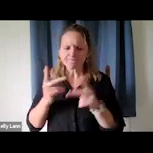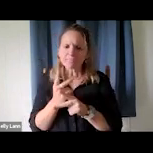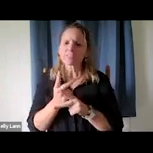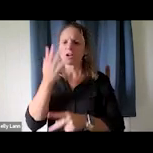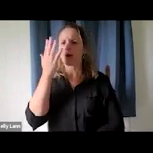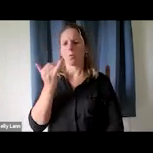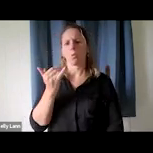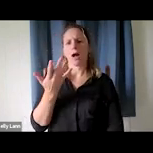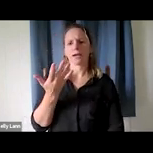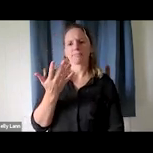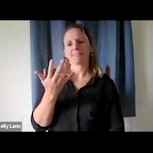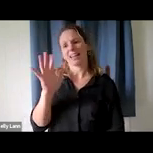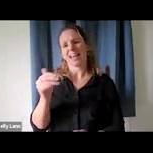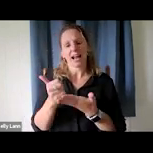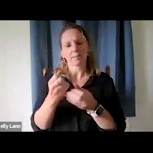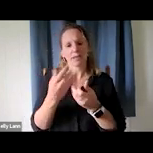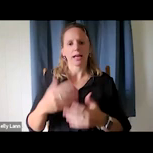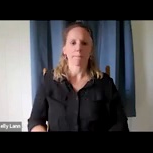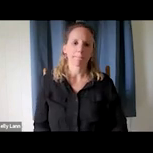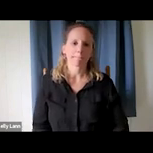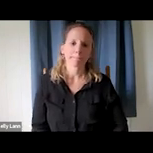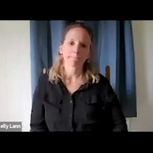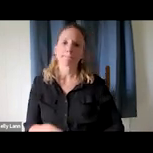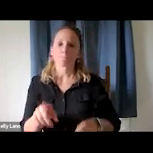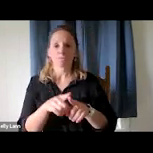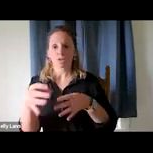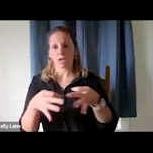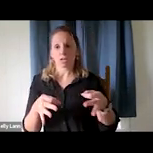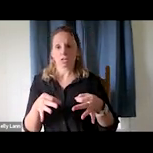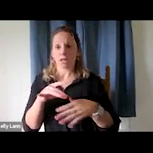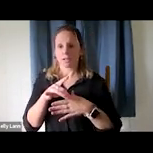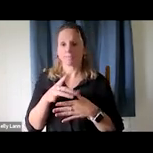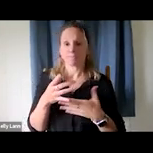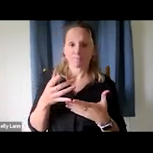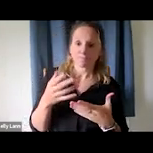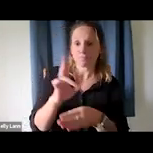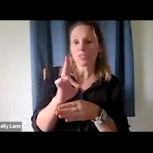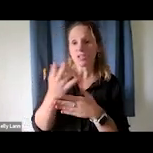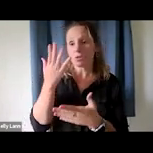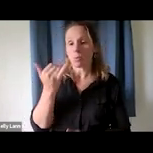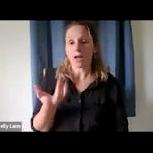es muy útil. También el describir el contexto de su uso. Amanda habló de esto.